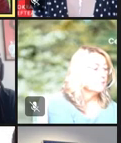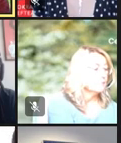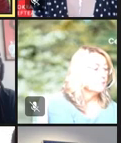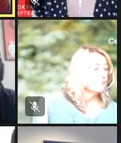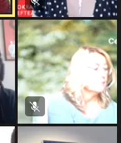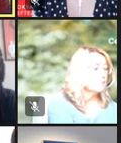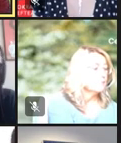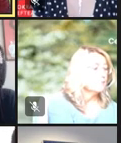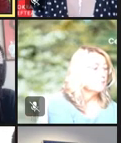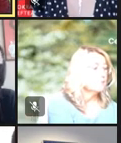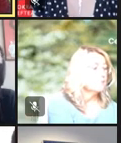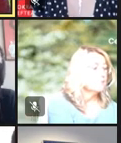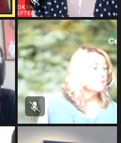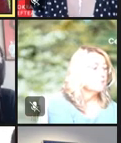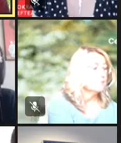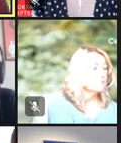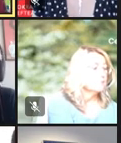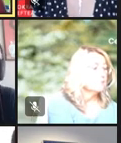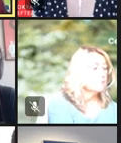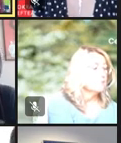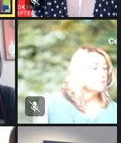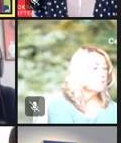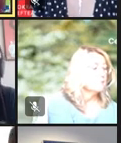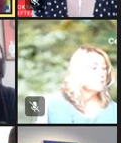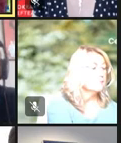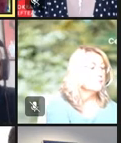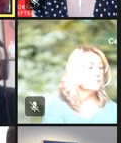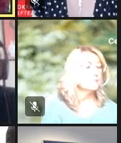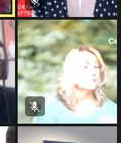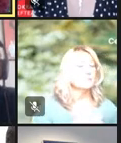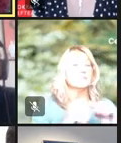Där vi diskuterar hur vi kan utveckla